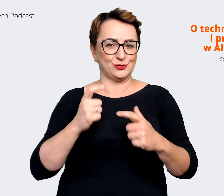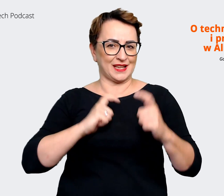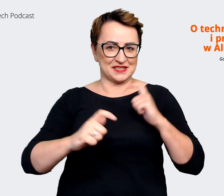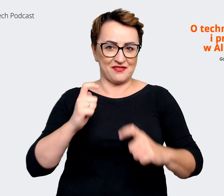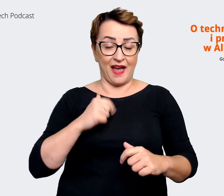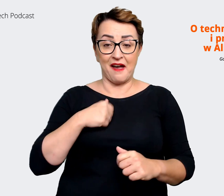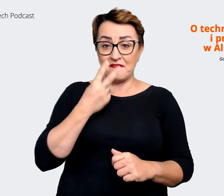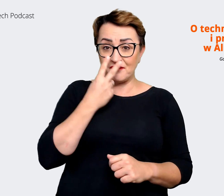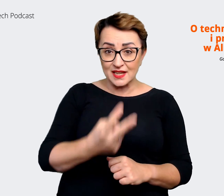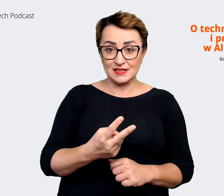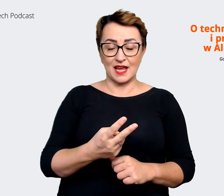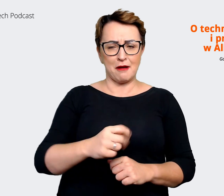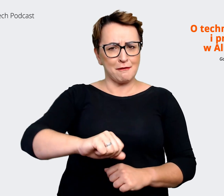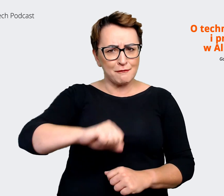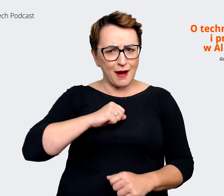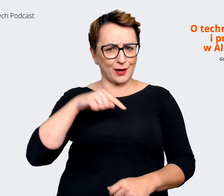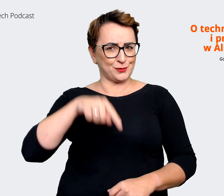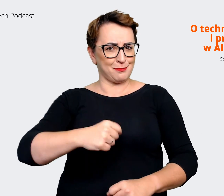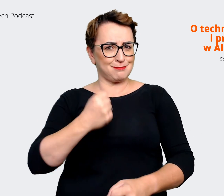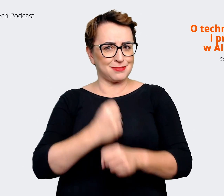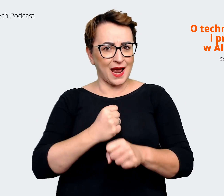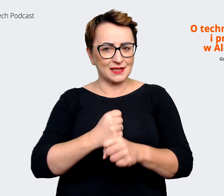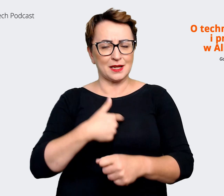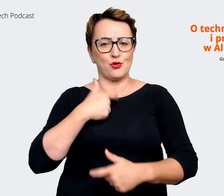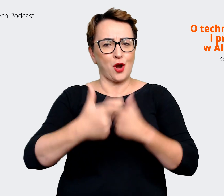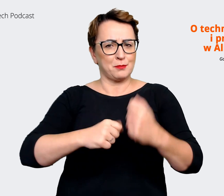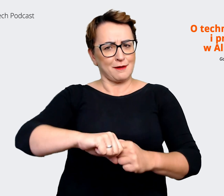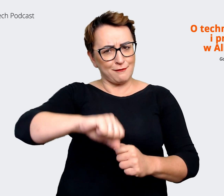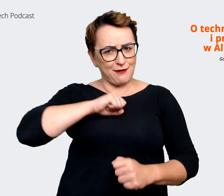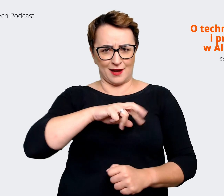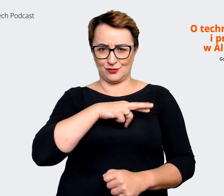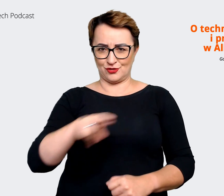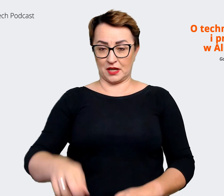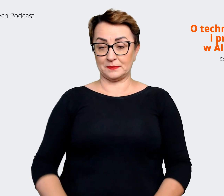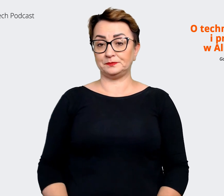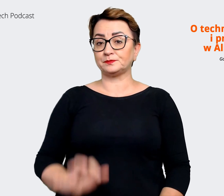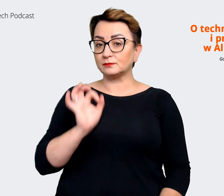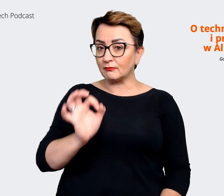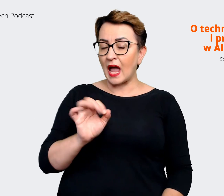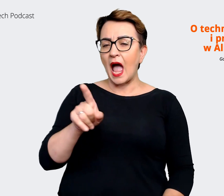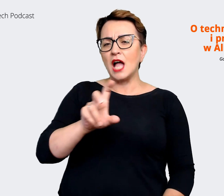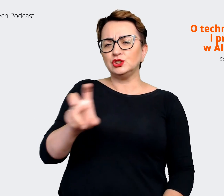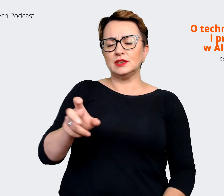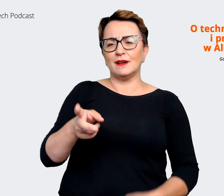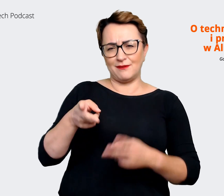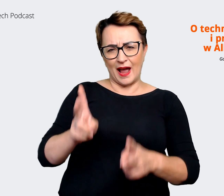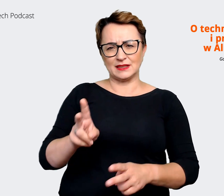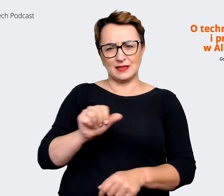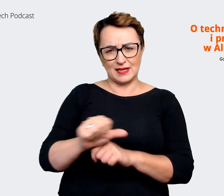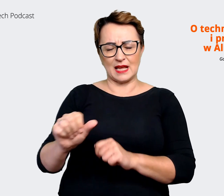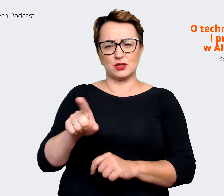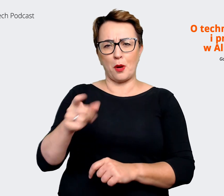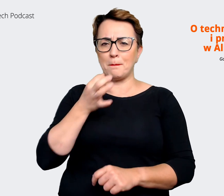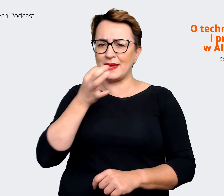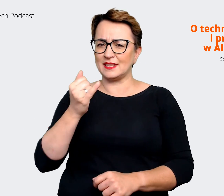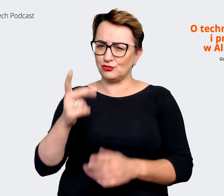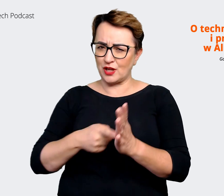że fajnie się tu pracuje i robimy fajne rzeczy. Prowadzący: A czy jest coś takiego, bo to jest też pytanie, które często zadajemy naszym gościom. Czy jest coś takiego,